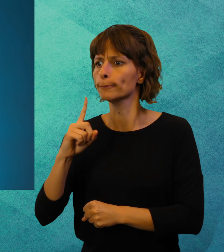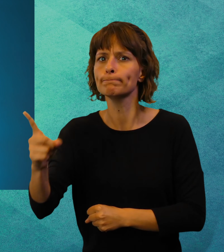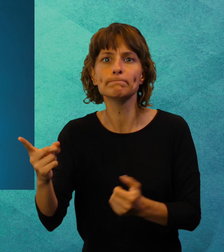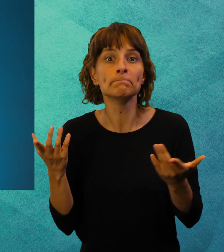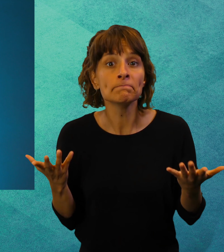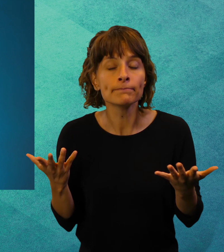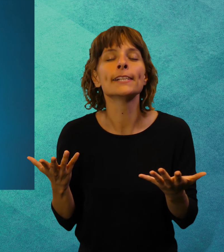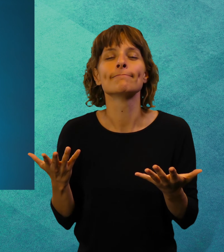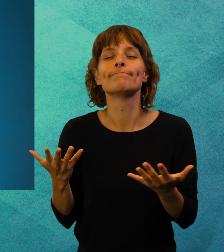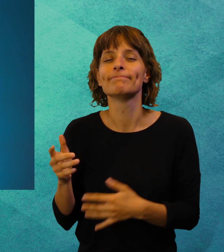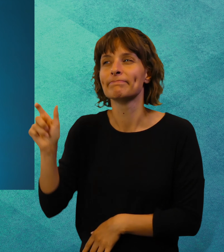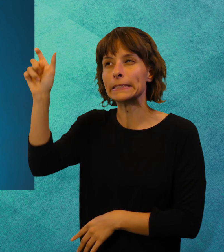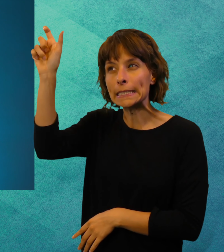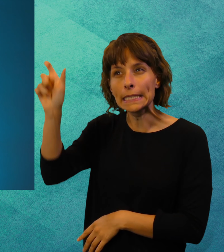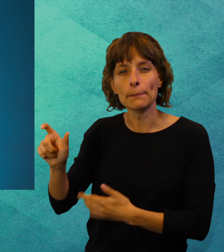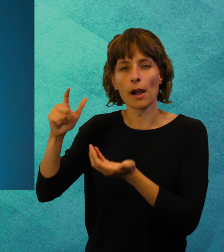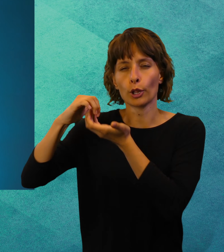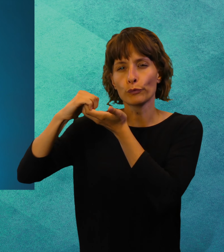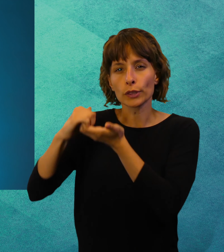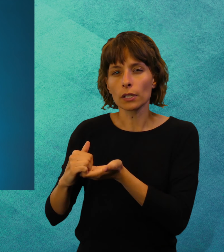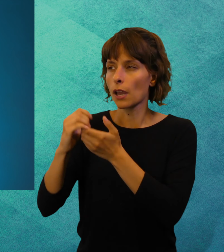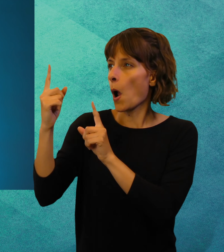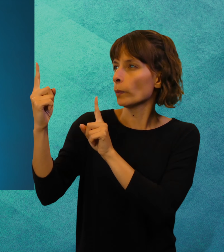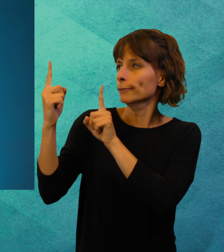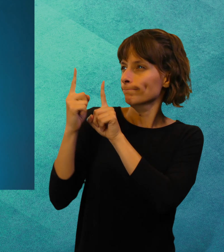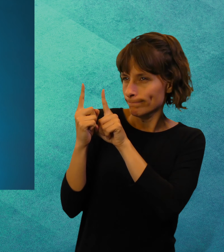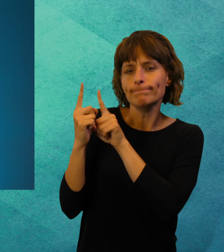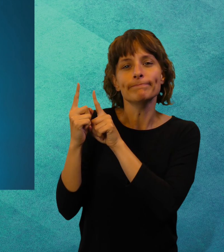durft. Of door iets mee te nemen waar je rustig van wordt. Er zijn allerlei manieren die je misschien